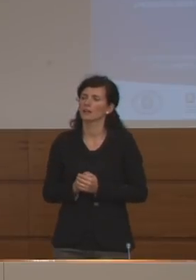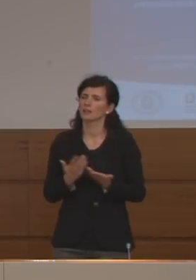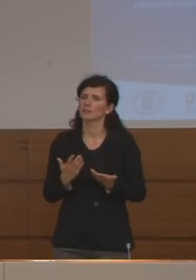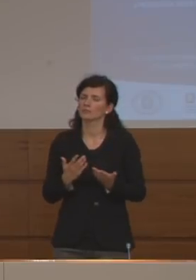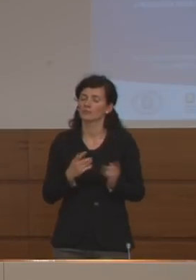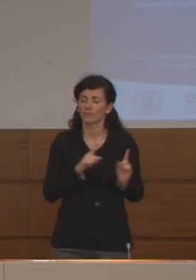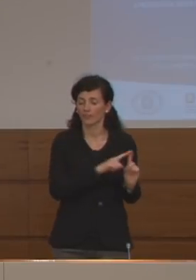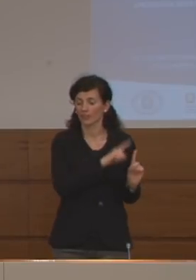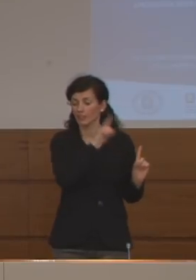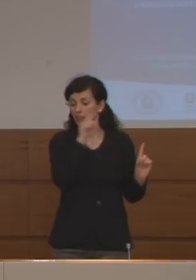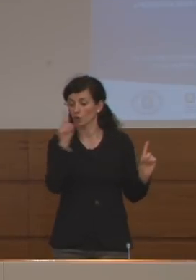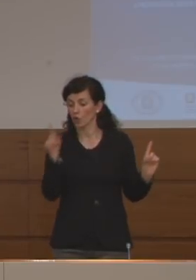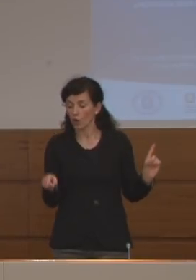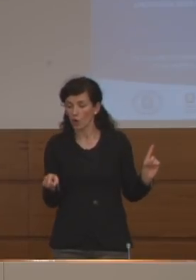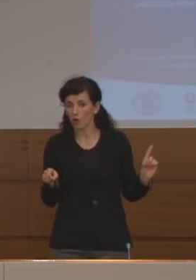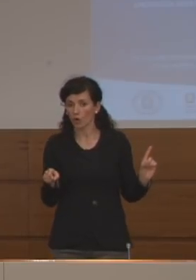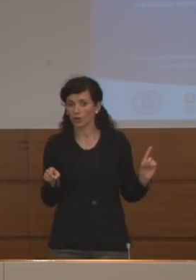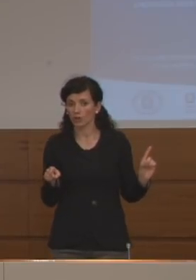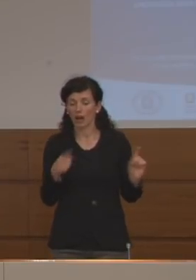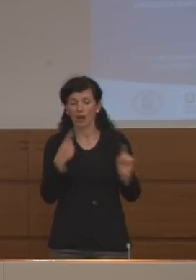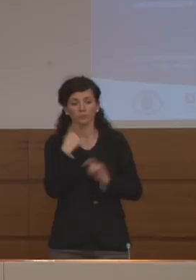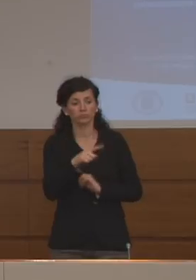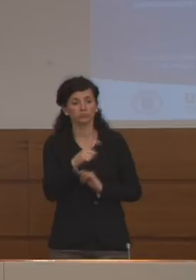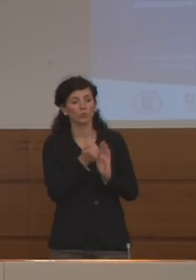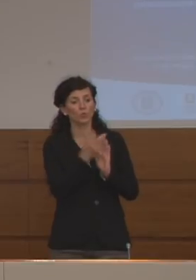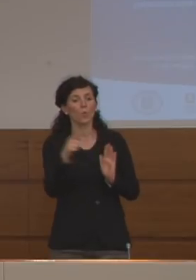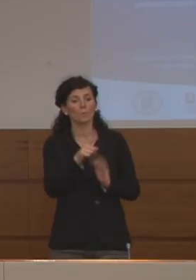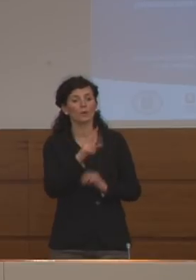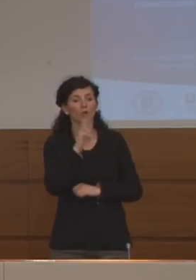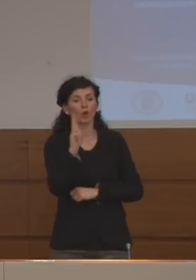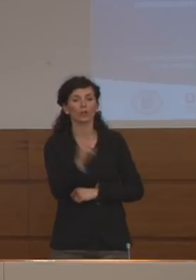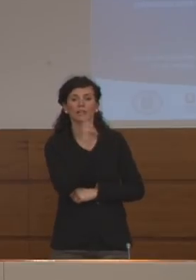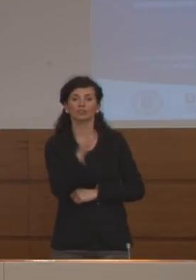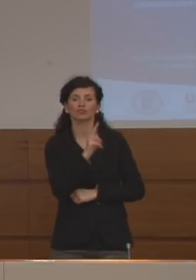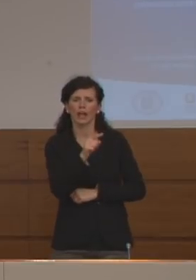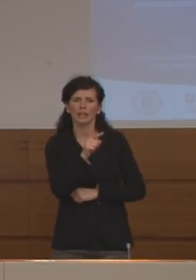numero inimmaginabile per quanto riguarda questa emergenza per i decessi